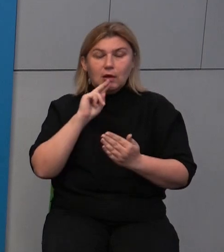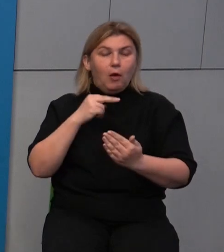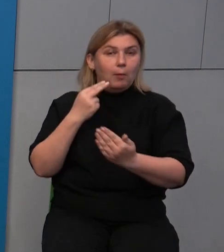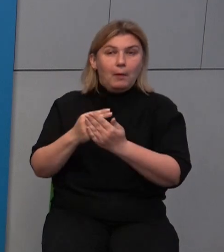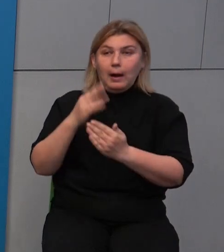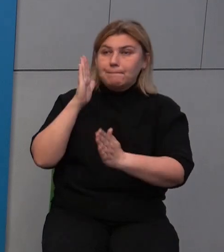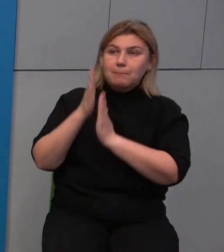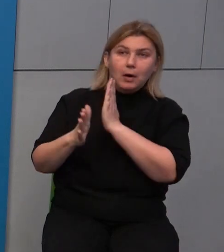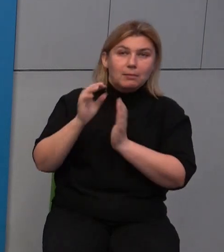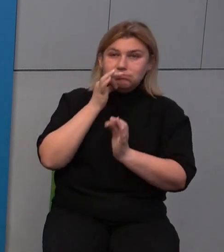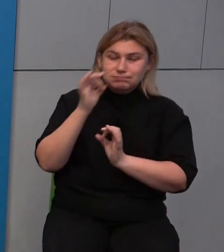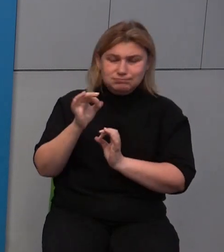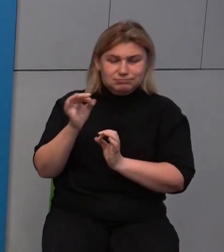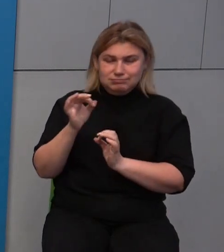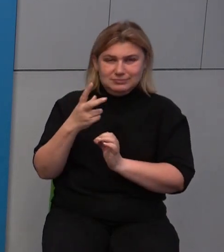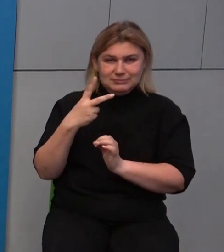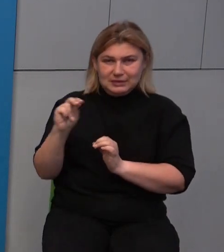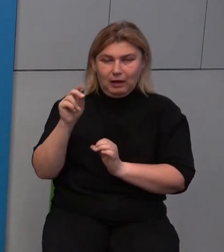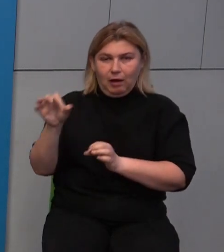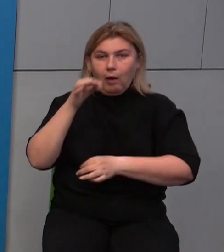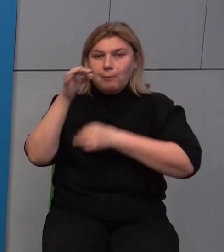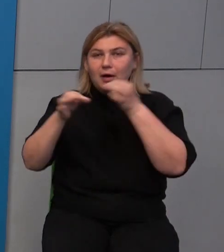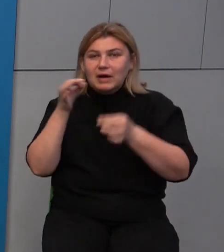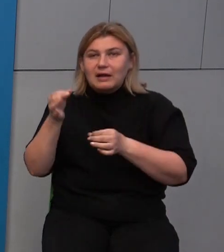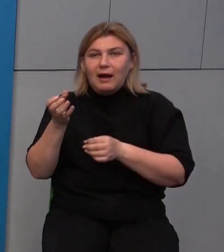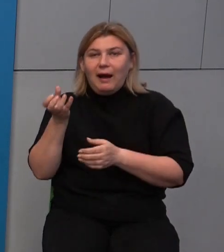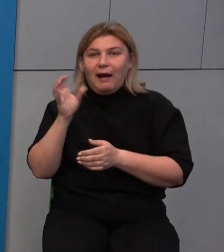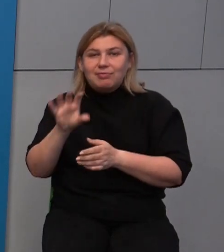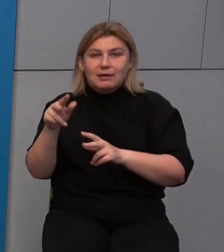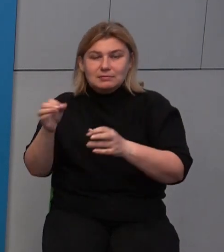tylko opowiada o tym anegdotą, która właściwie jest o czymś innym.